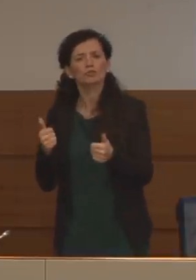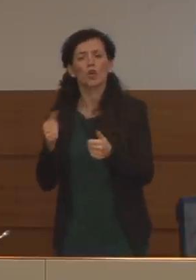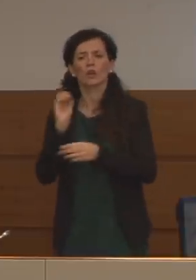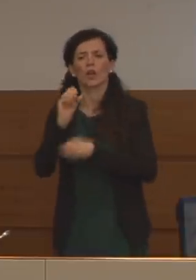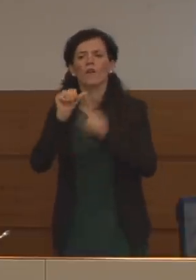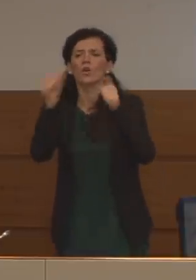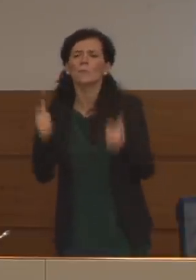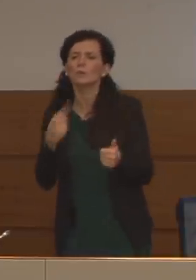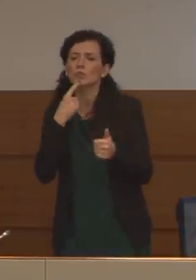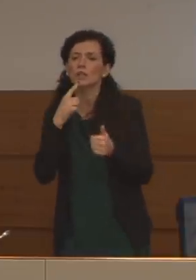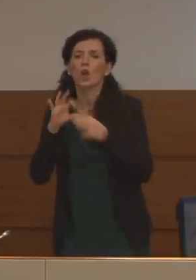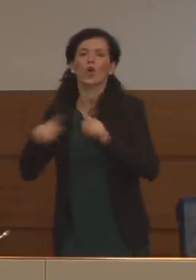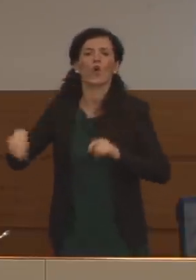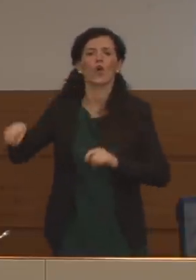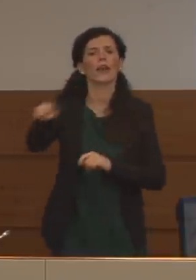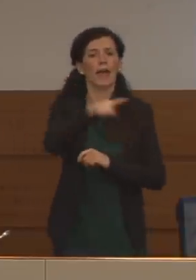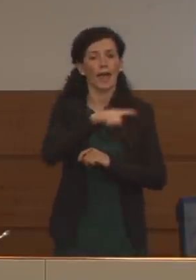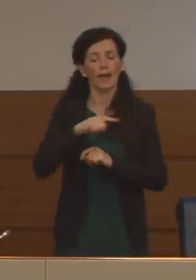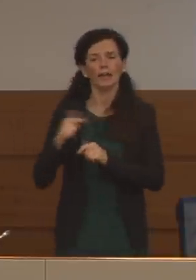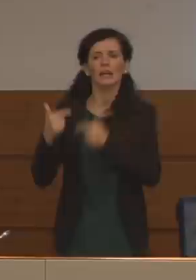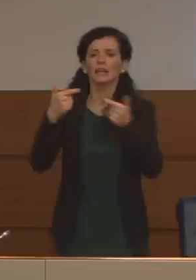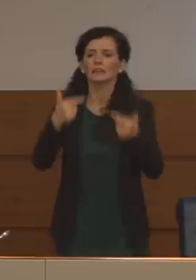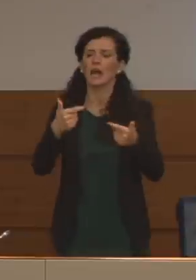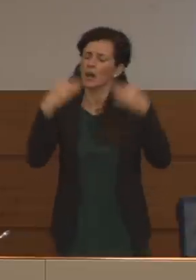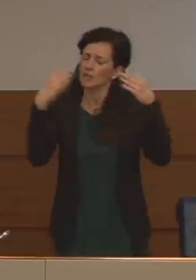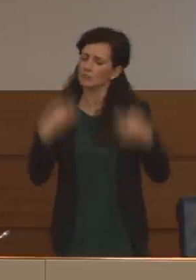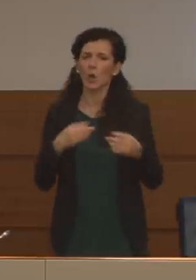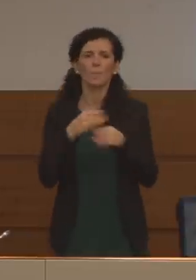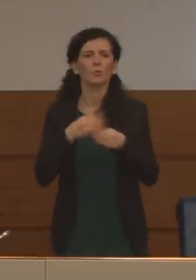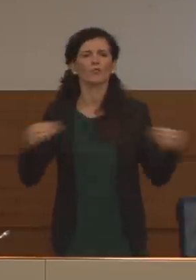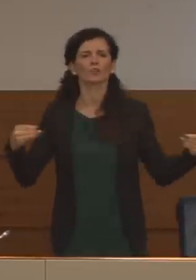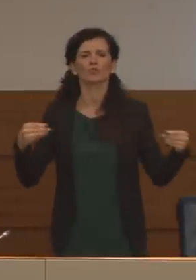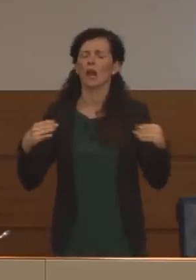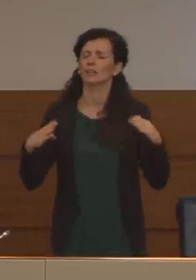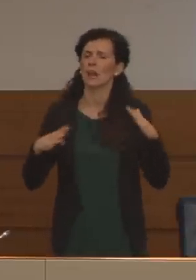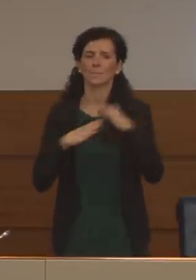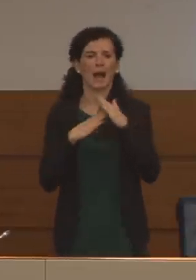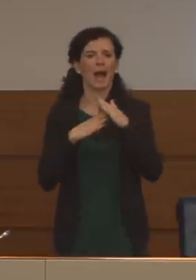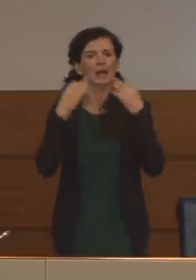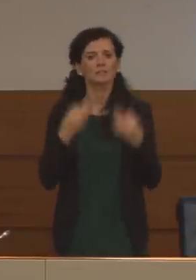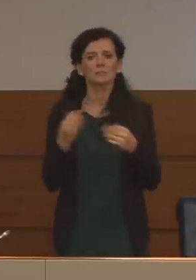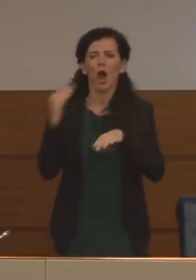per garantire la massima professionalità continuamente aggiornata da parte di tutti